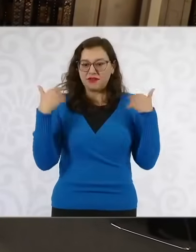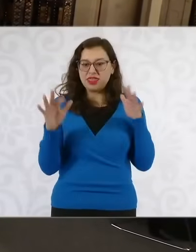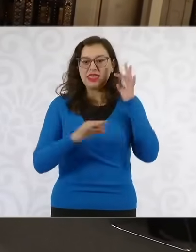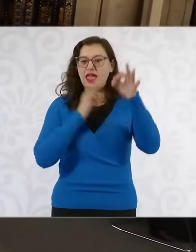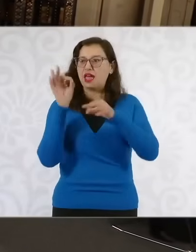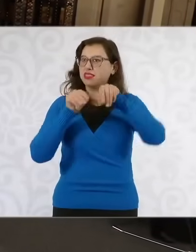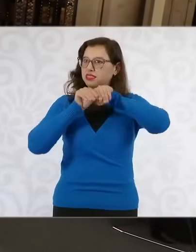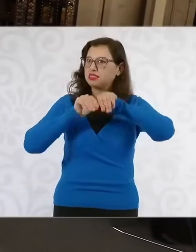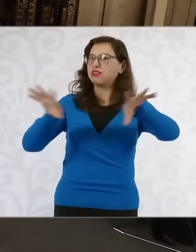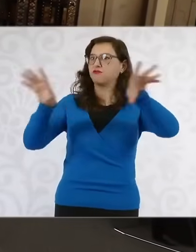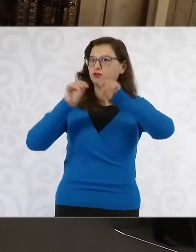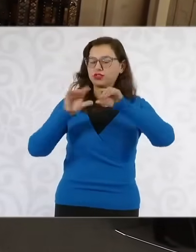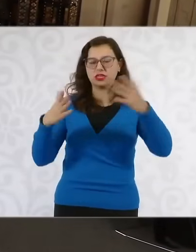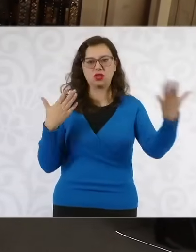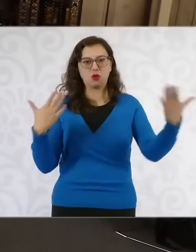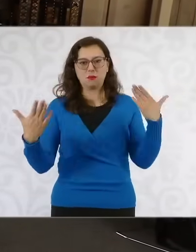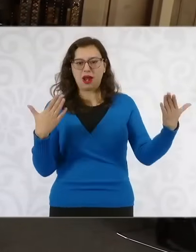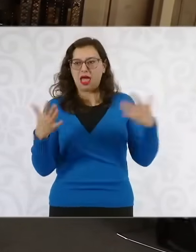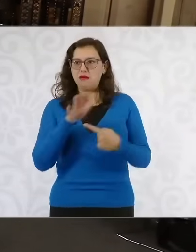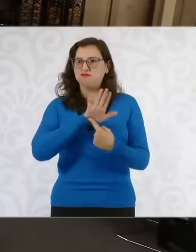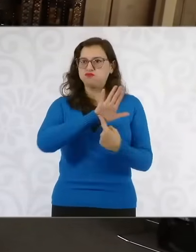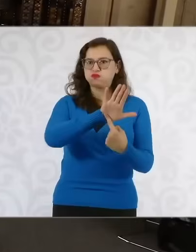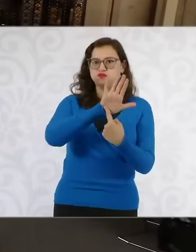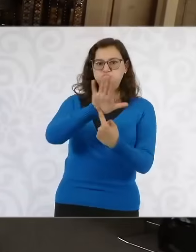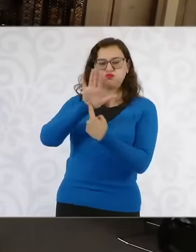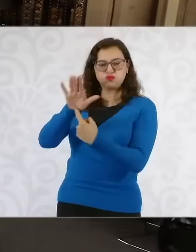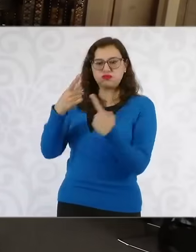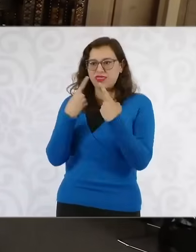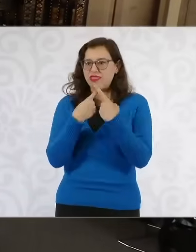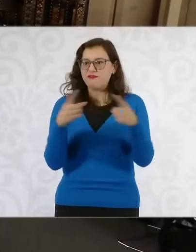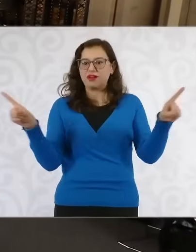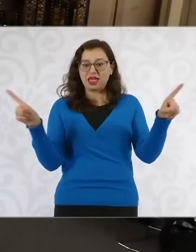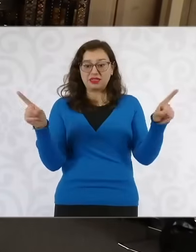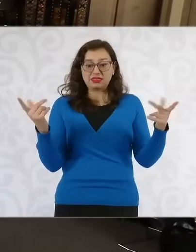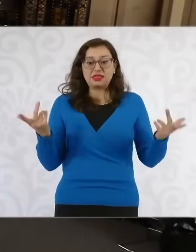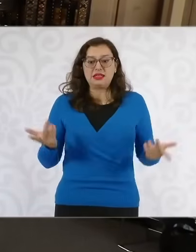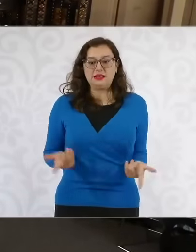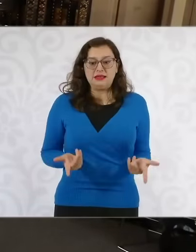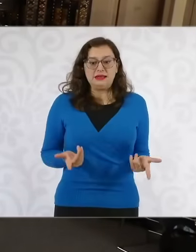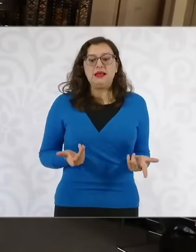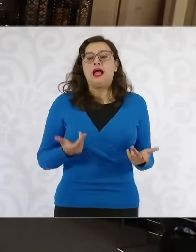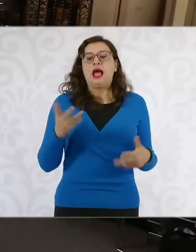viviendo y lo que se está proponiendo por ahí algunos periódicos de corte económico señalan